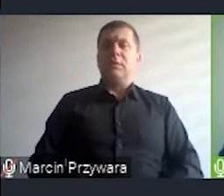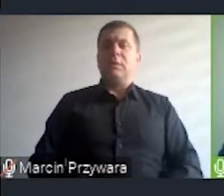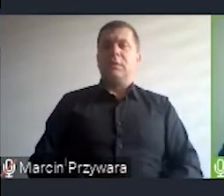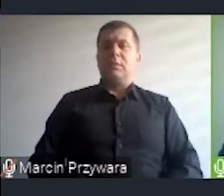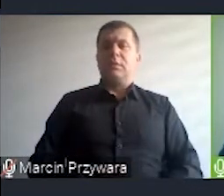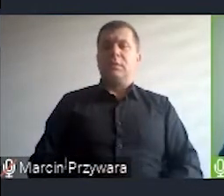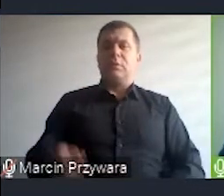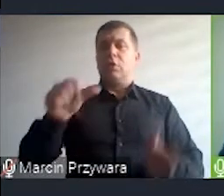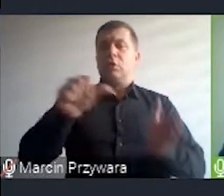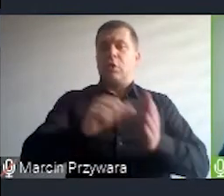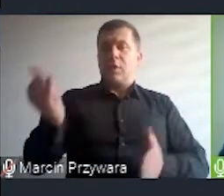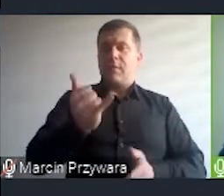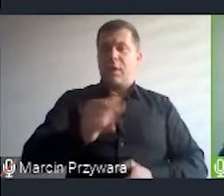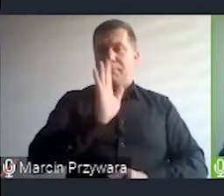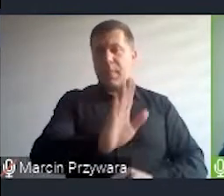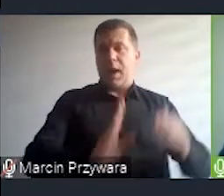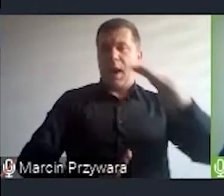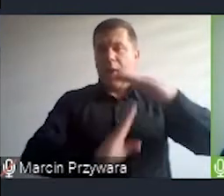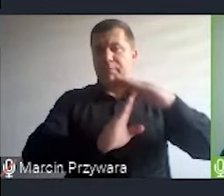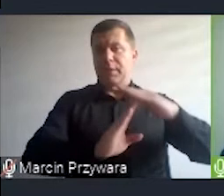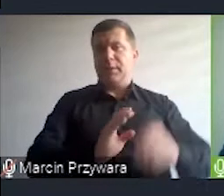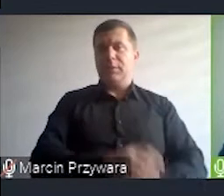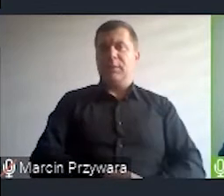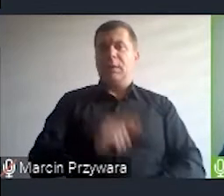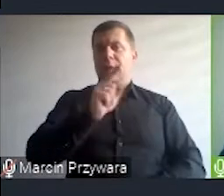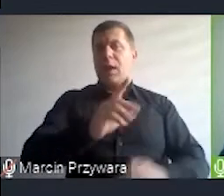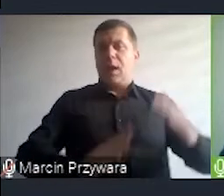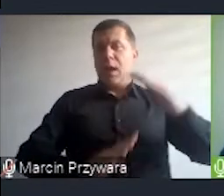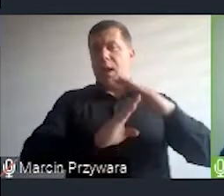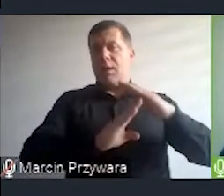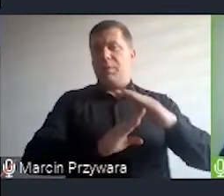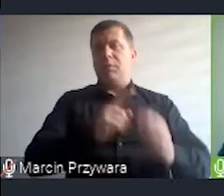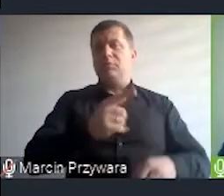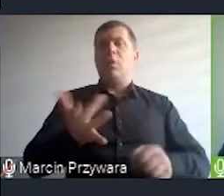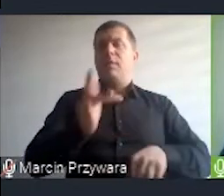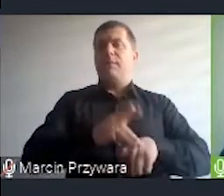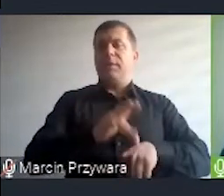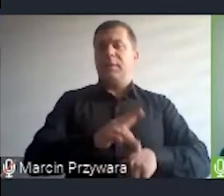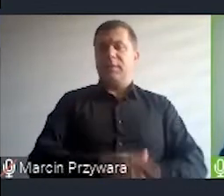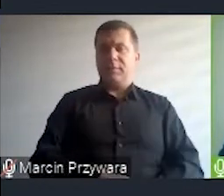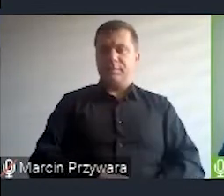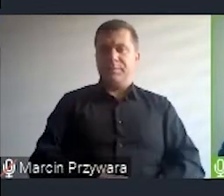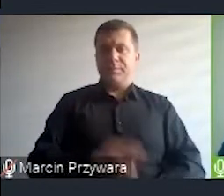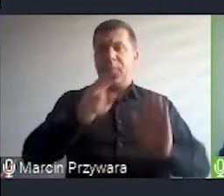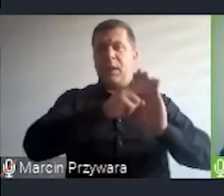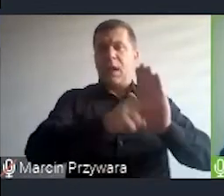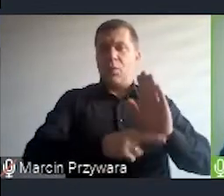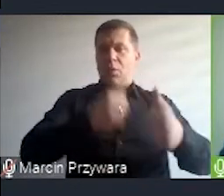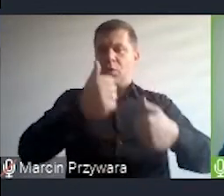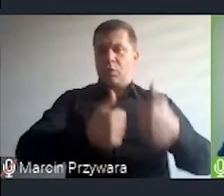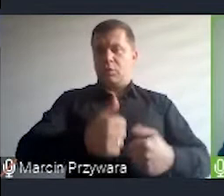Środki trwałe objęte są limitem. Ten limit wynika z regulaminu konkursu.